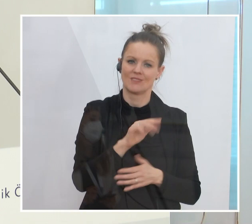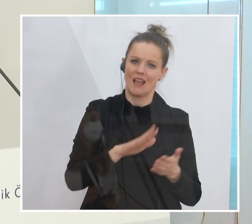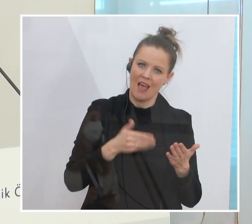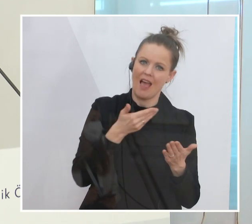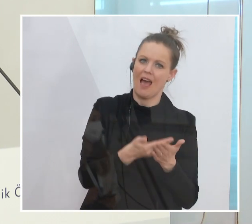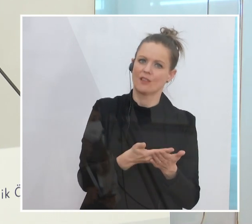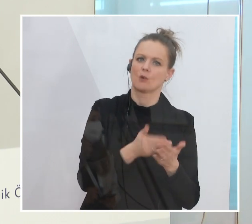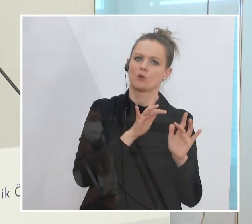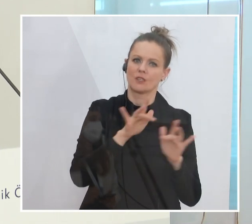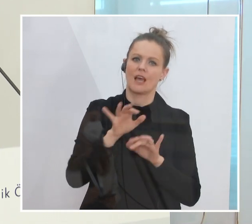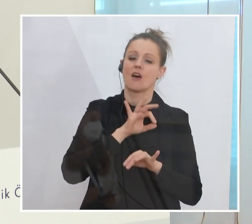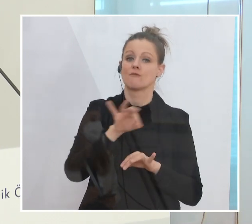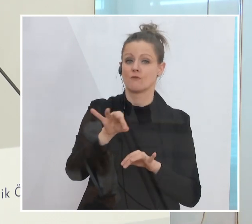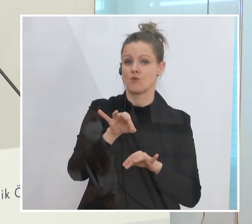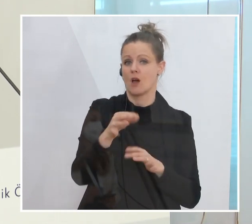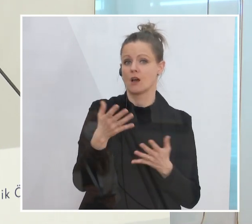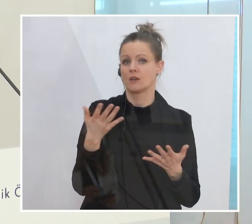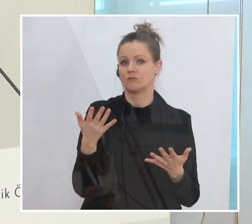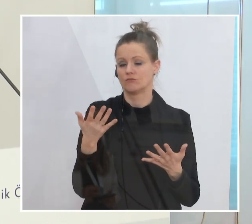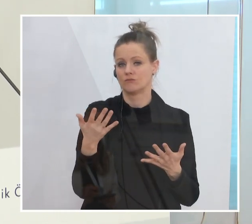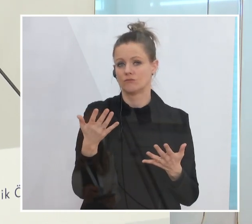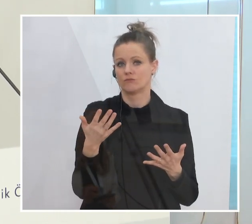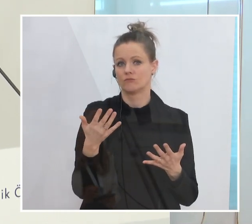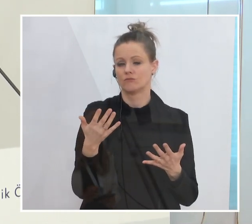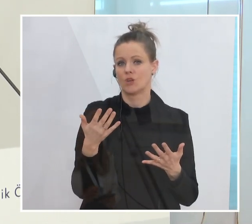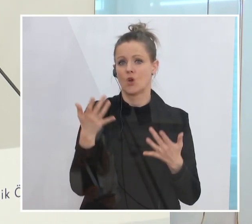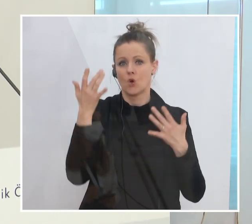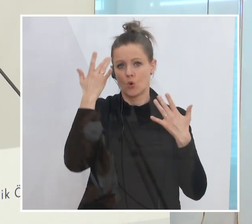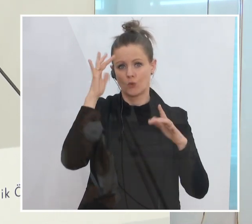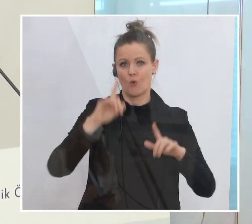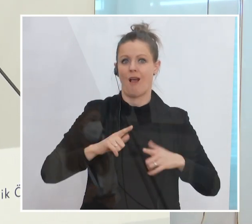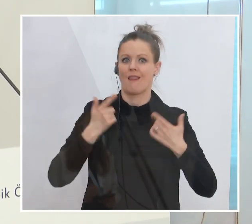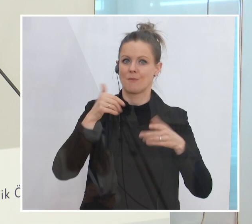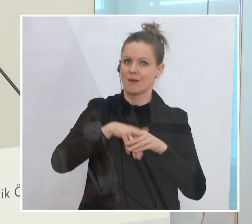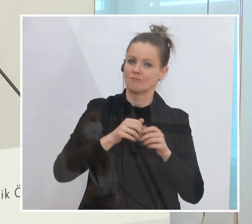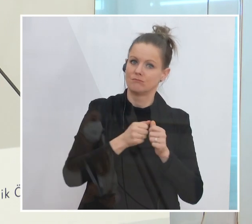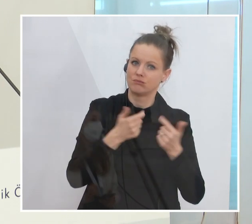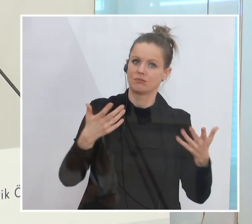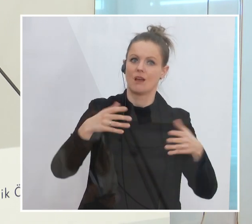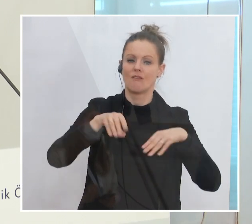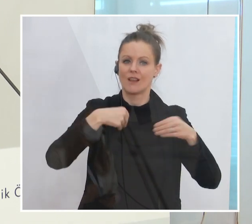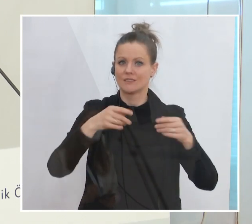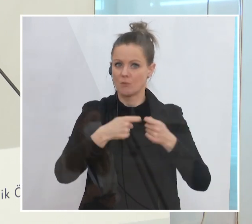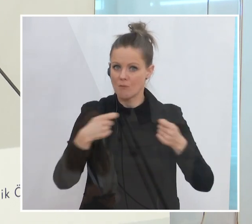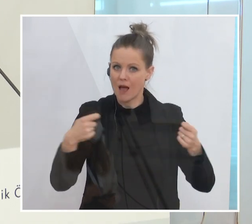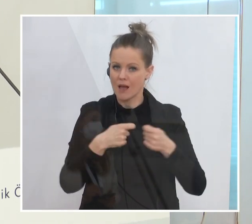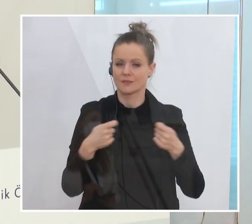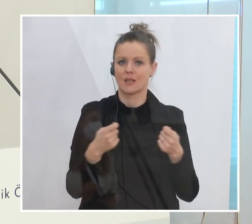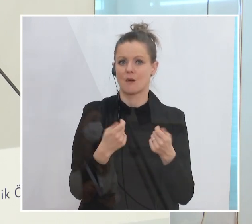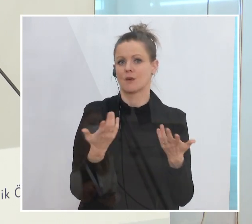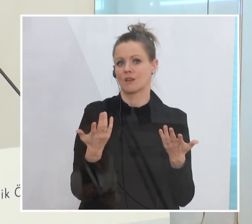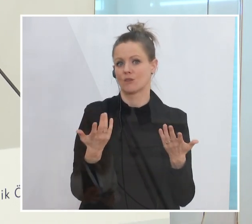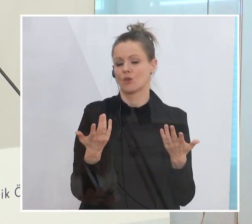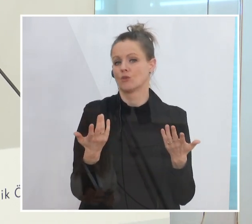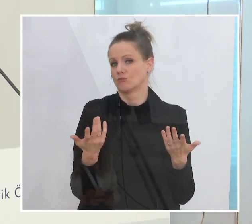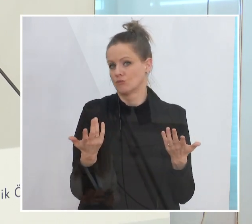für ein vielfältiges Kulturleben, auch für flexible Maßnahmen, und wir wissen ja alle,